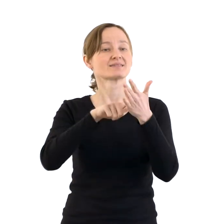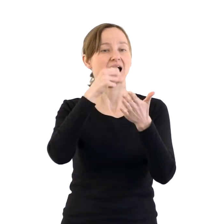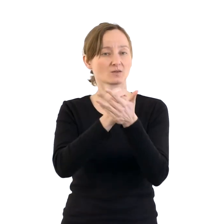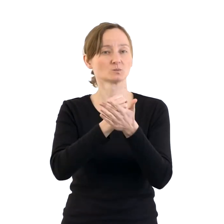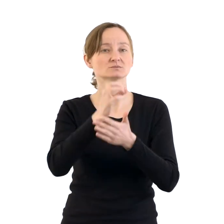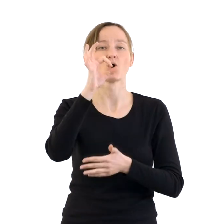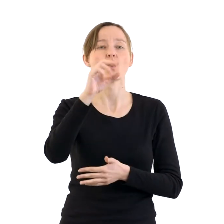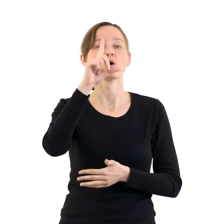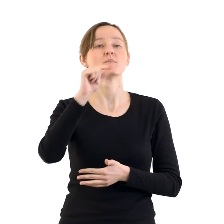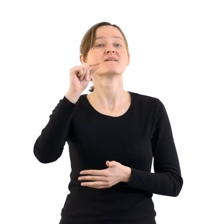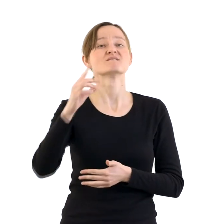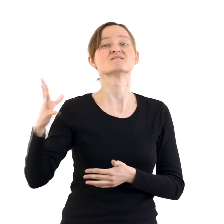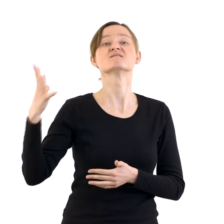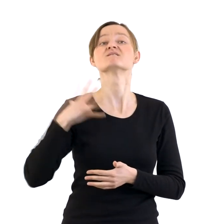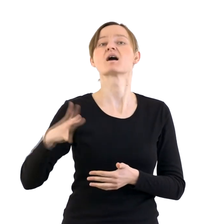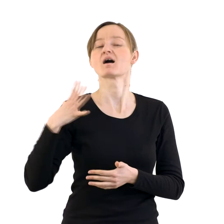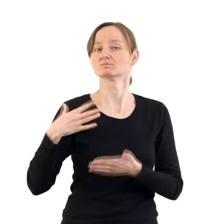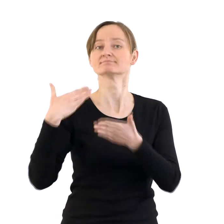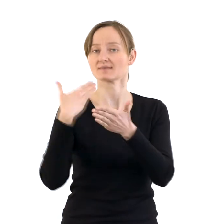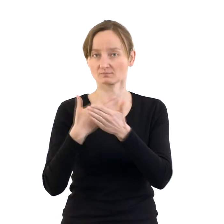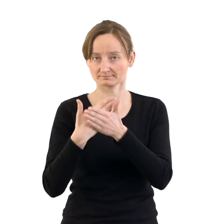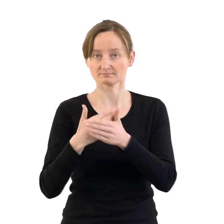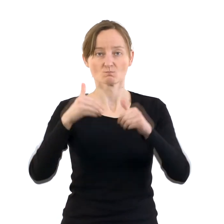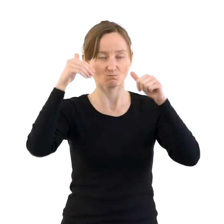Status OPP daje m.in przywileje: